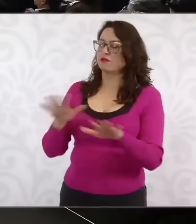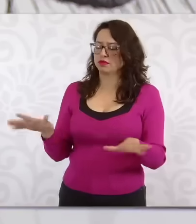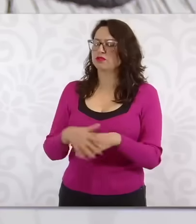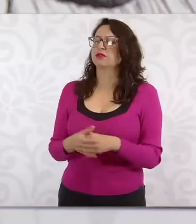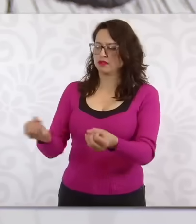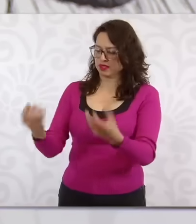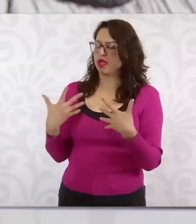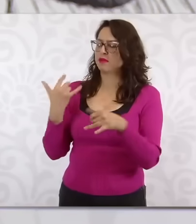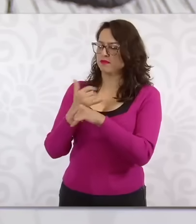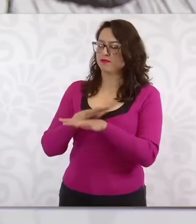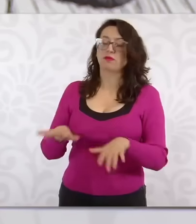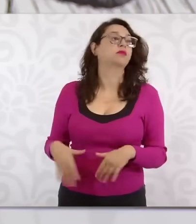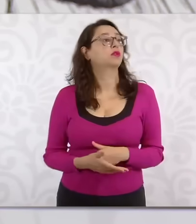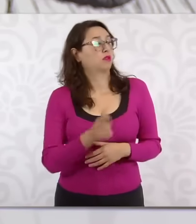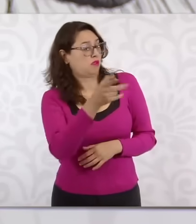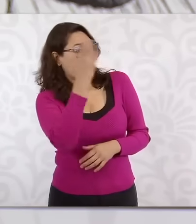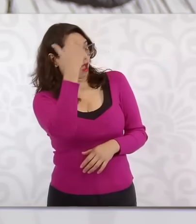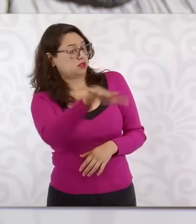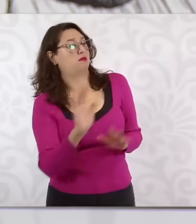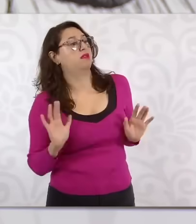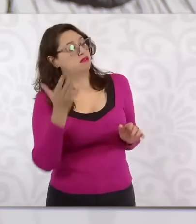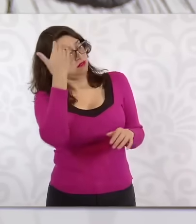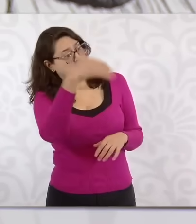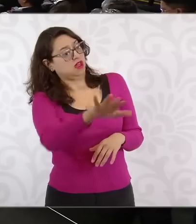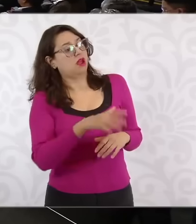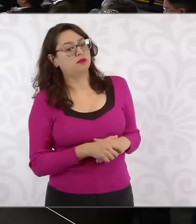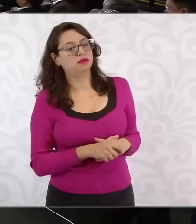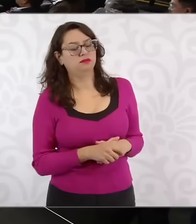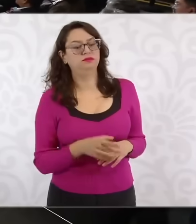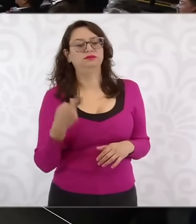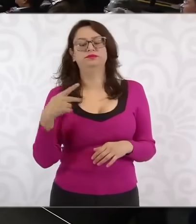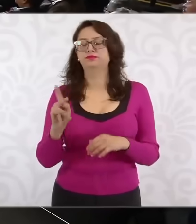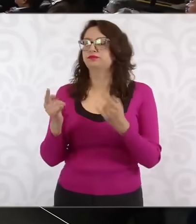usted ya dijo que Harfus Pero le voy a contar uno, presidenta, que todavía no está cerrando